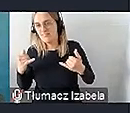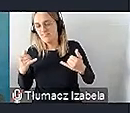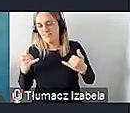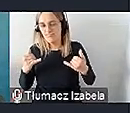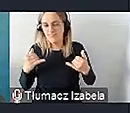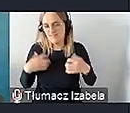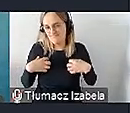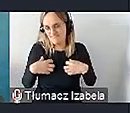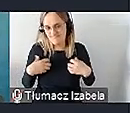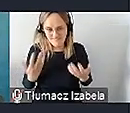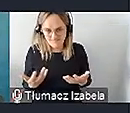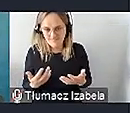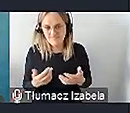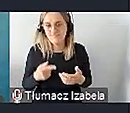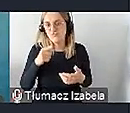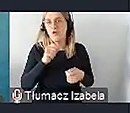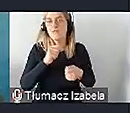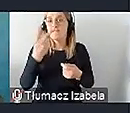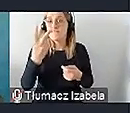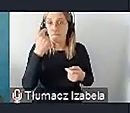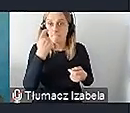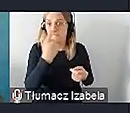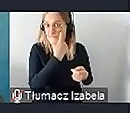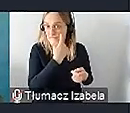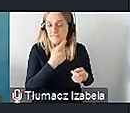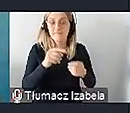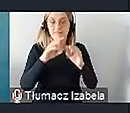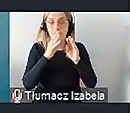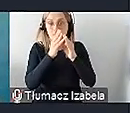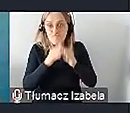Dwa punkty i półkole - i już nasz umysł wie, o co chodzi.